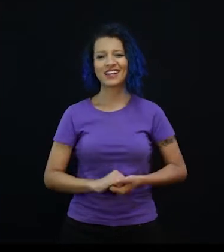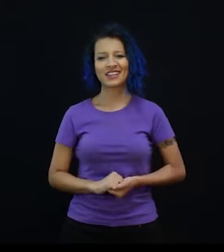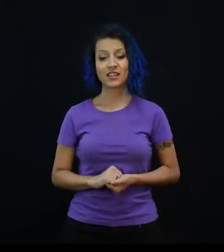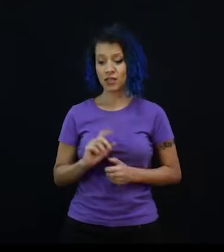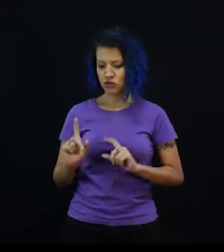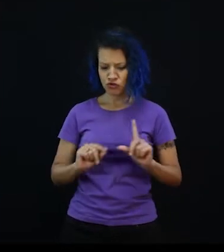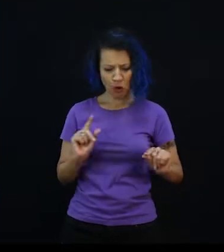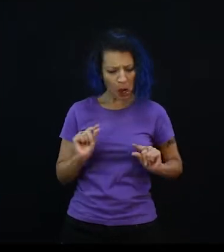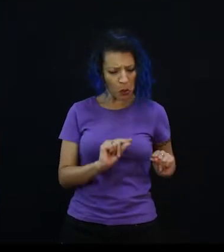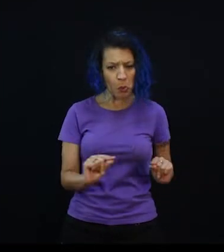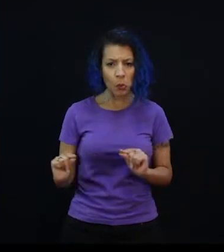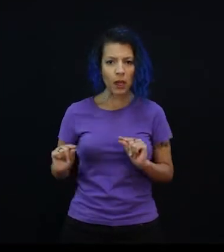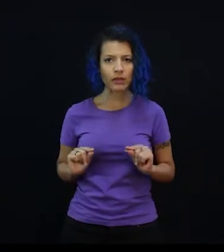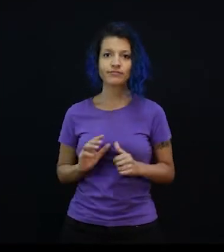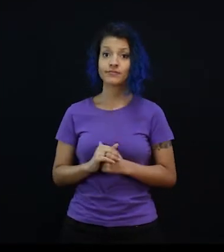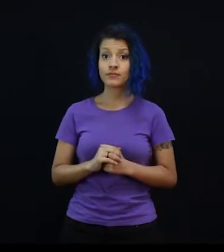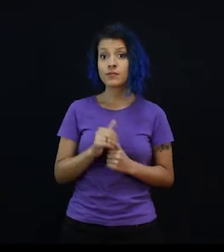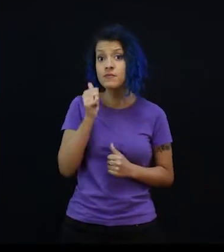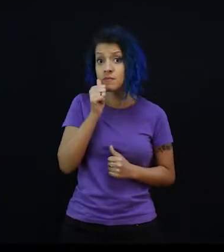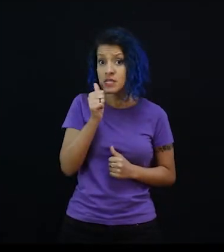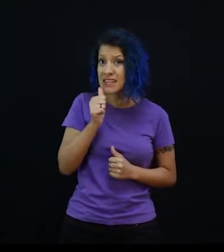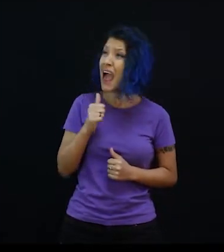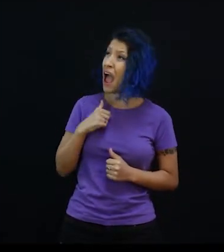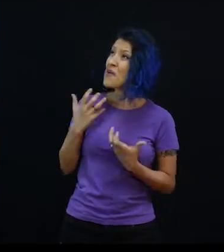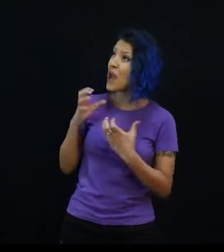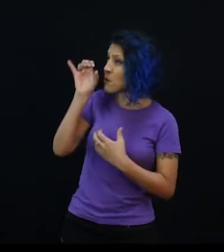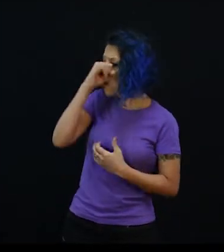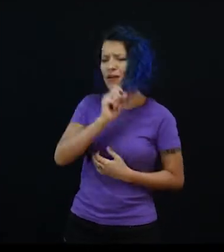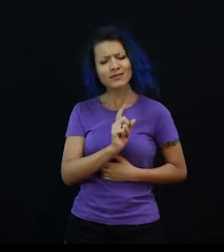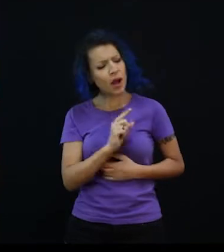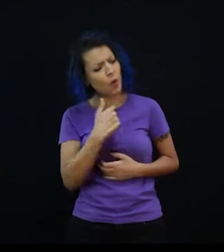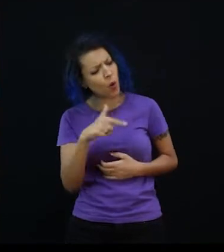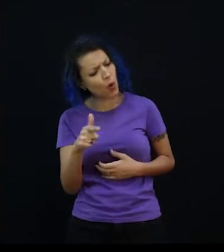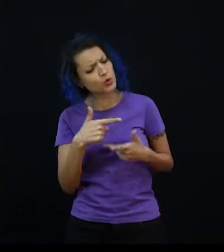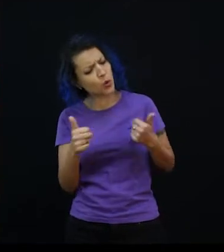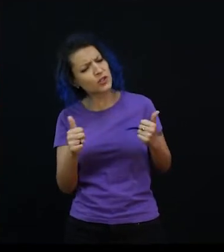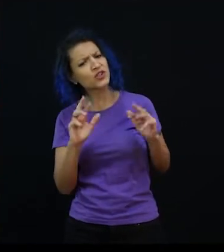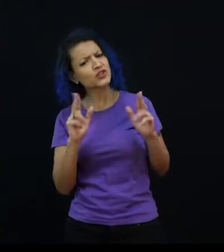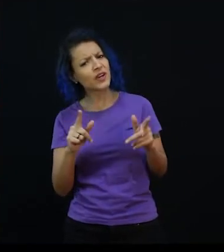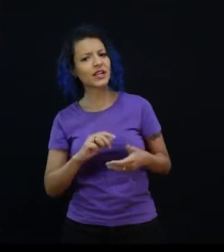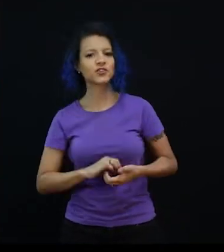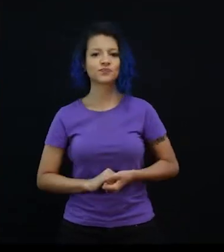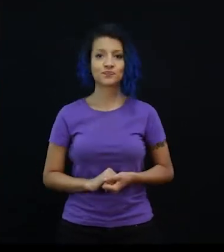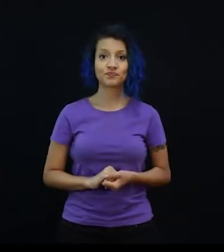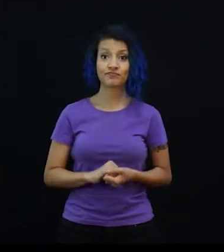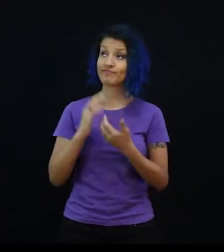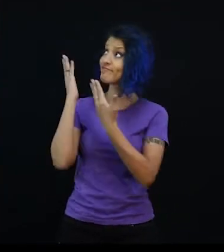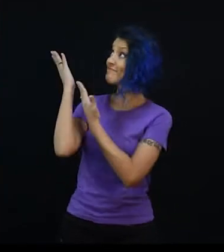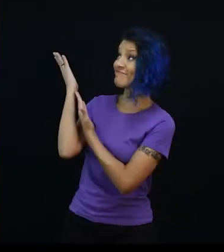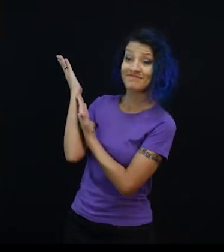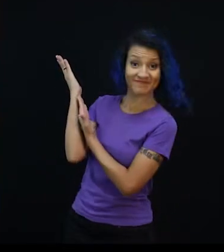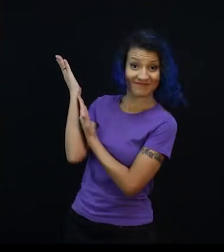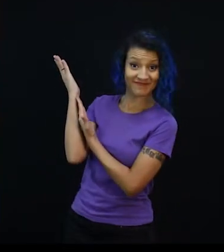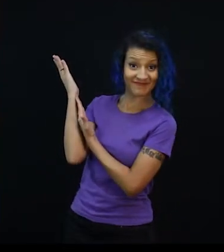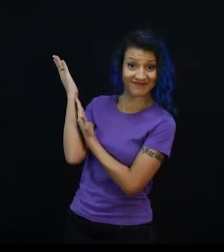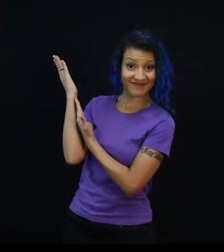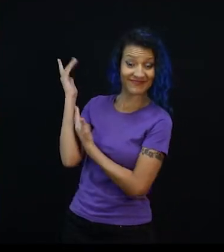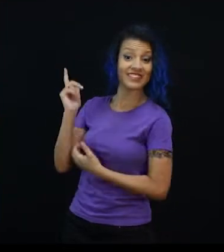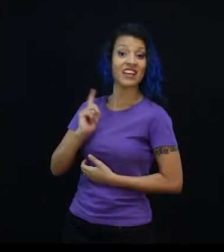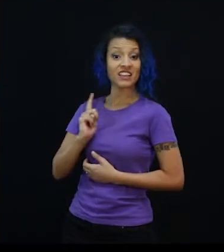Vou pegar o porco. Vamos pegar um instrumento, pegar uma coisa diferente. Já estamos aqui com os nossos instrumentos eu estou com um pote e uma colher de pau,